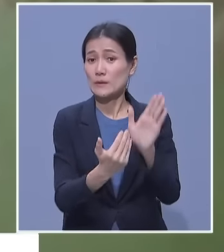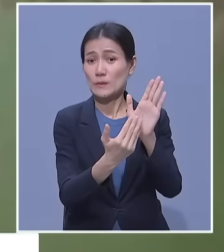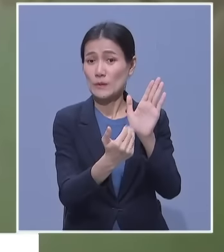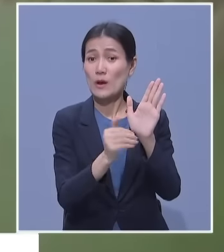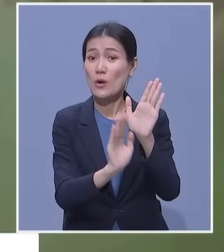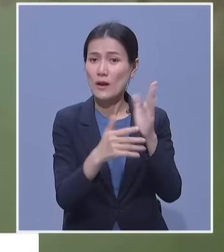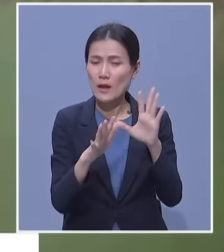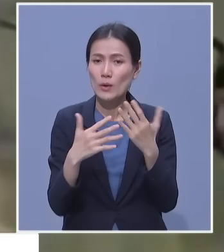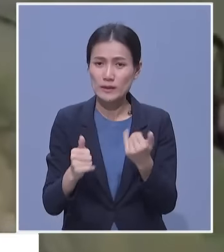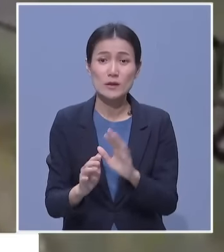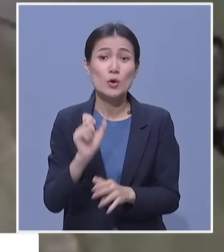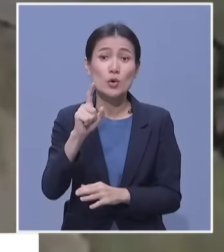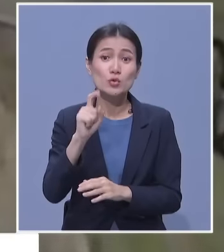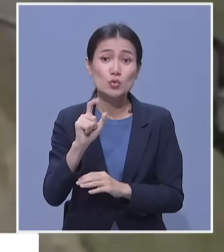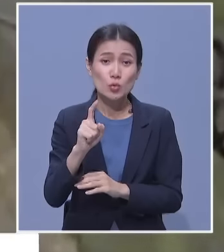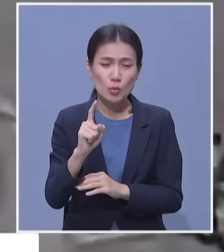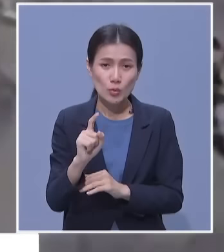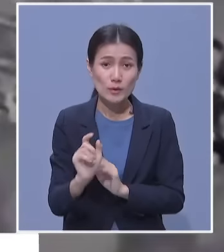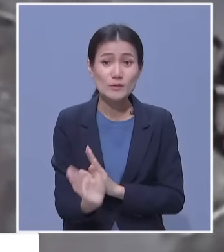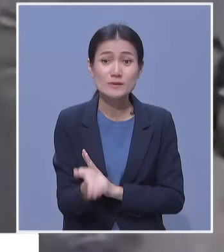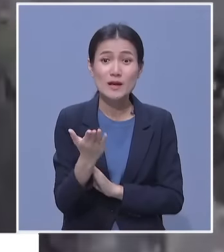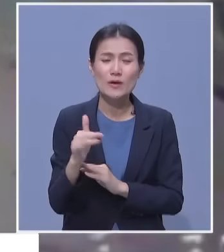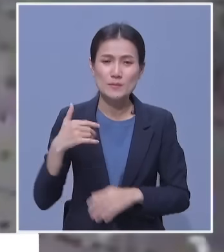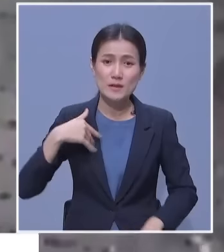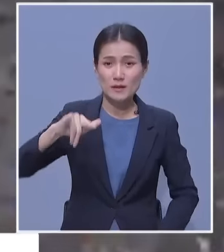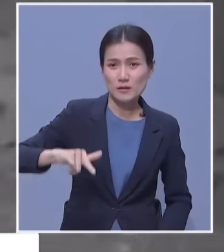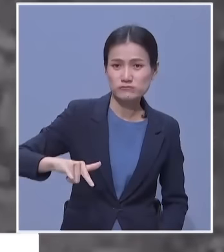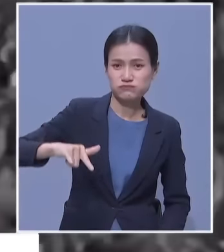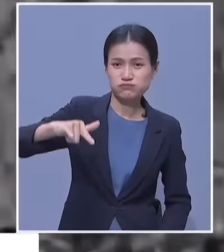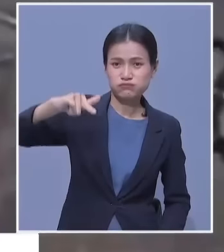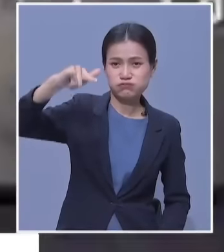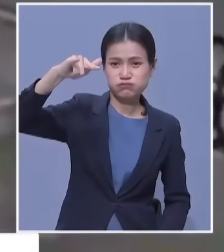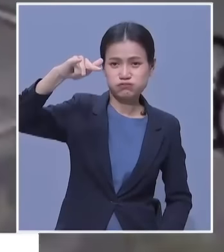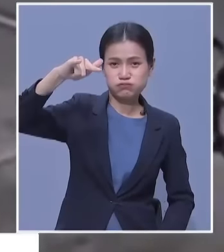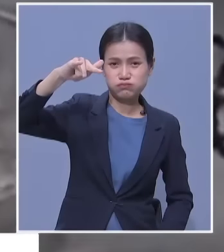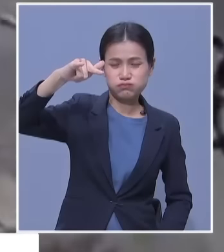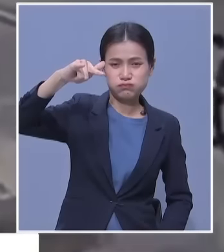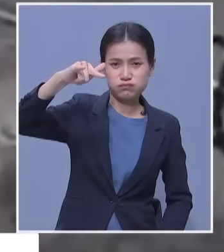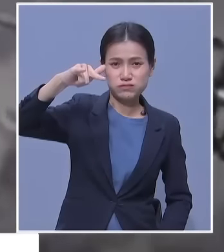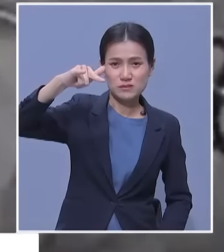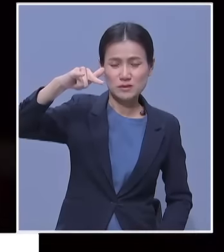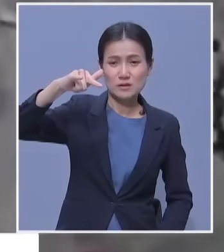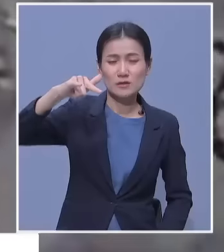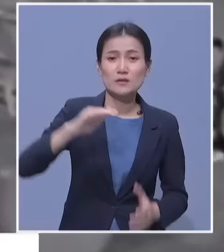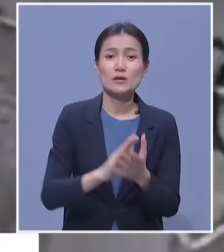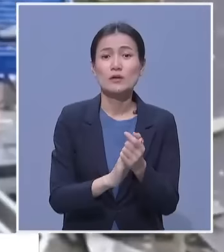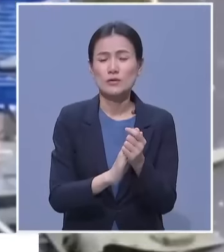ที่ผ่านมายังเกิดเหตุฝูงดรมค่ะจนโจมตีที่ ภูมิภาคลิปสทางภาคตะวันตกของรัสเซียทำให้